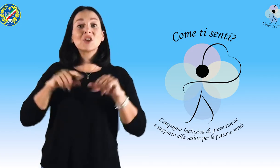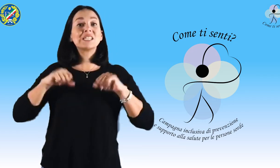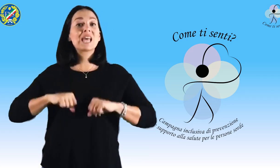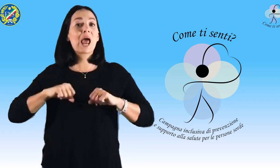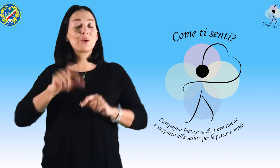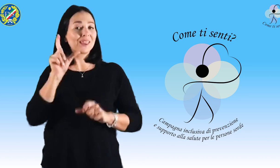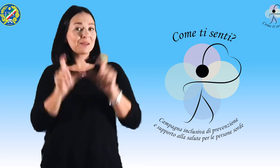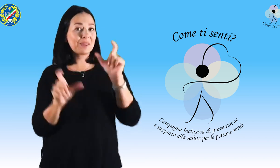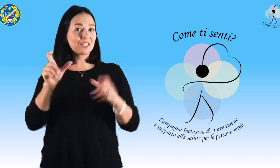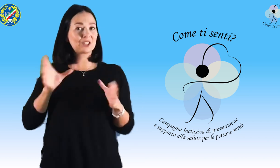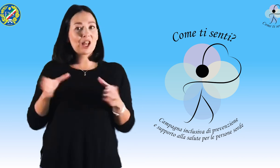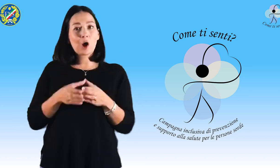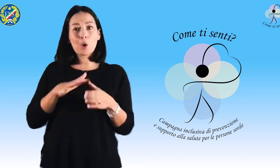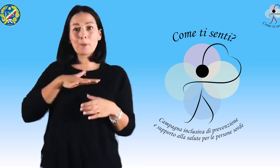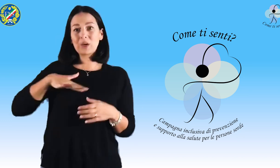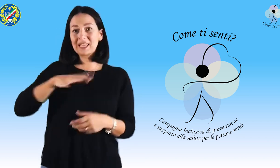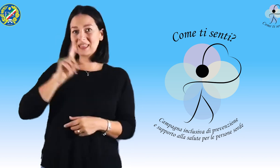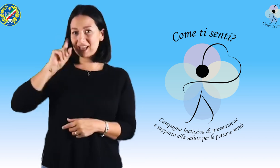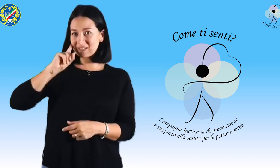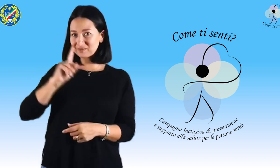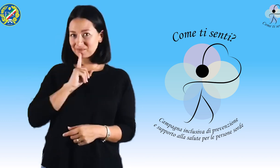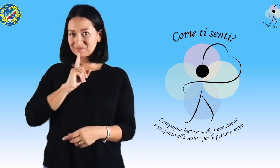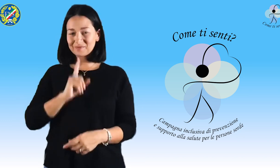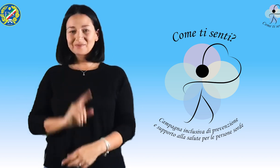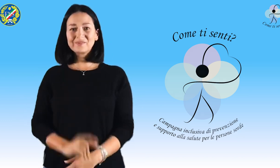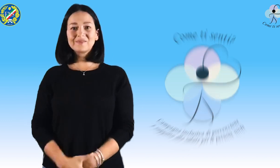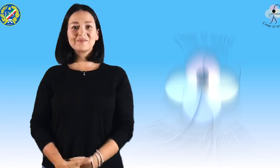per promuovere salute e prevenzione nella comunità sorda.